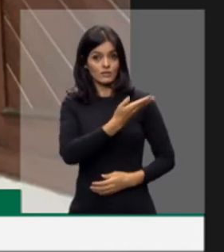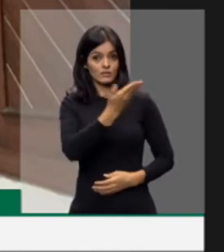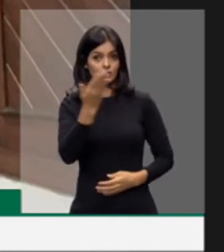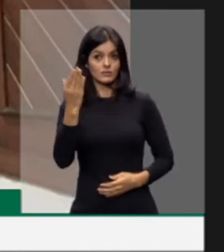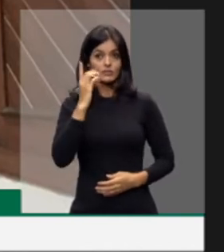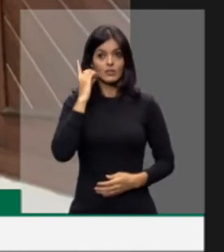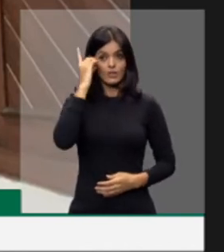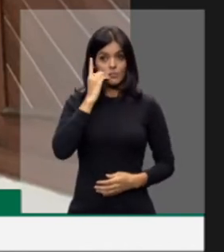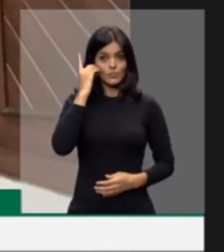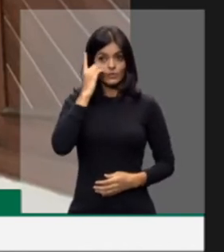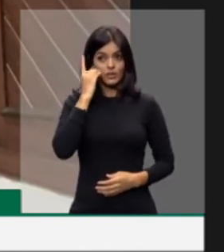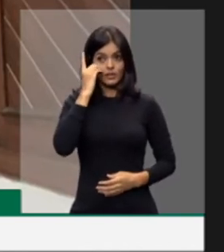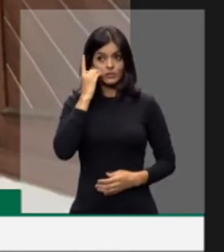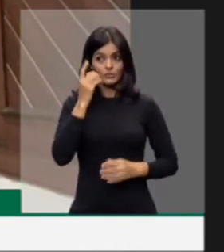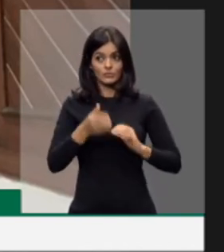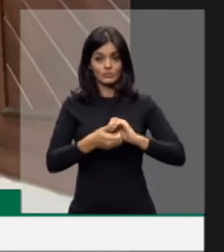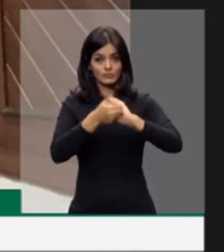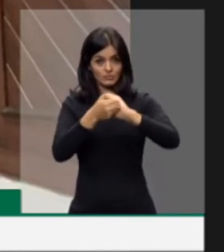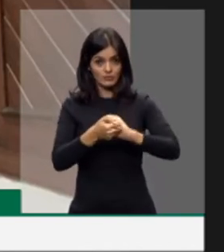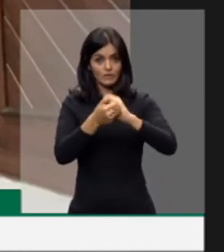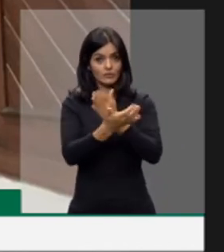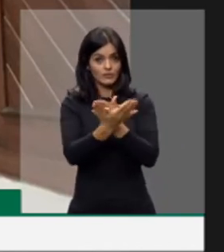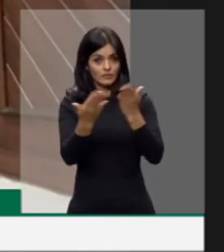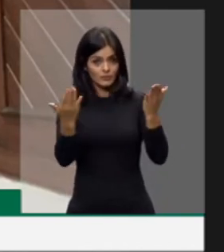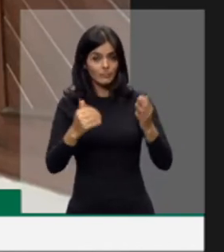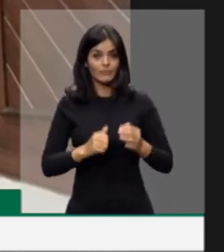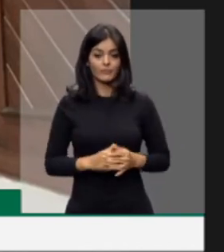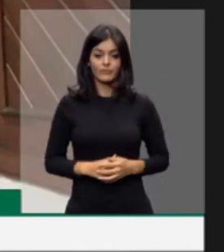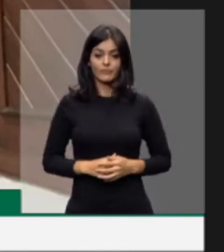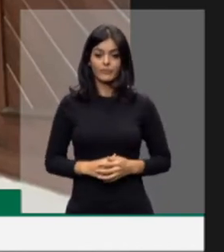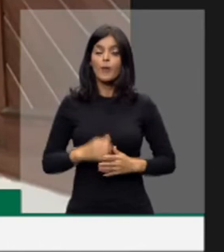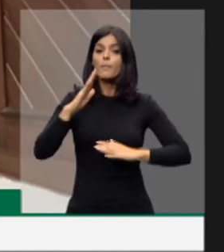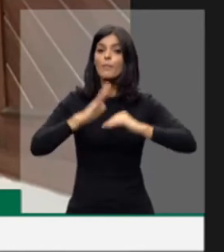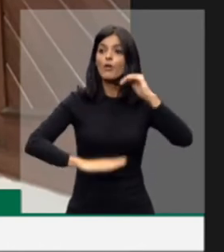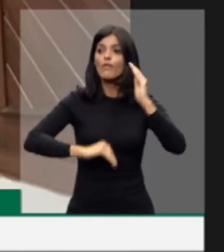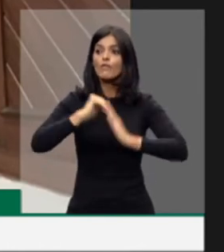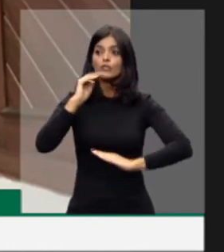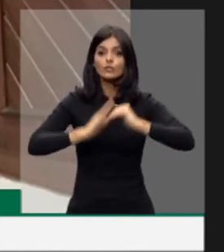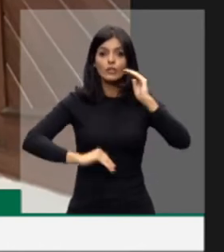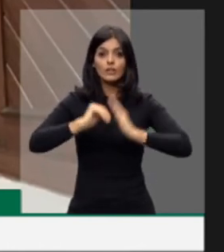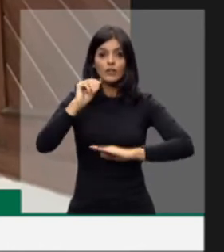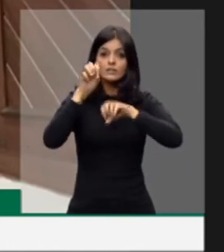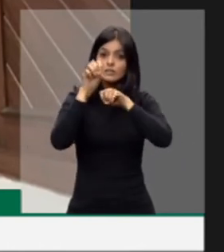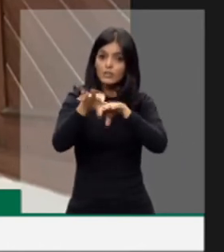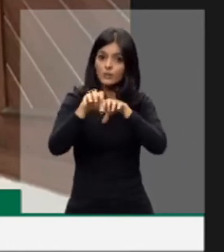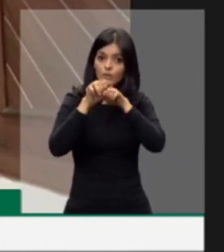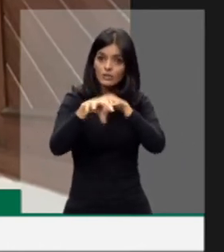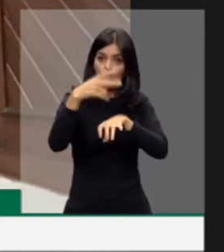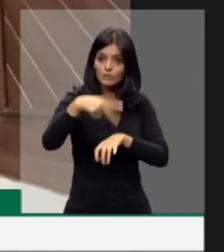VALDENOR PEREIRA. -- [PRESIDENTE]: DEPUTADO VALDENOR COM A PALAVRA. -- [DEP. VALDENOR PEREIRA]: EU CUMPRIMENTO O PRESIDENTE DA SESSÃO, COLEGAS